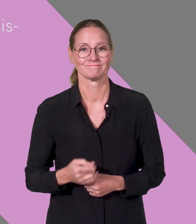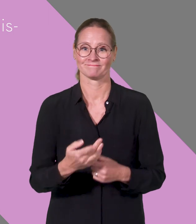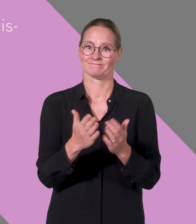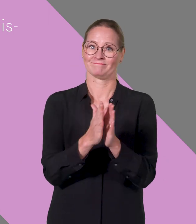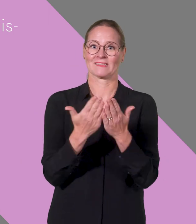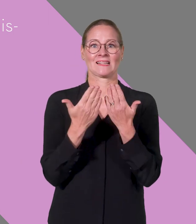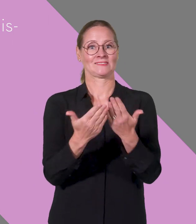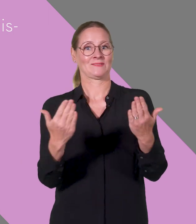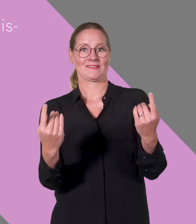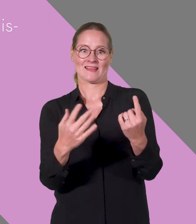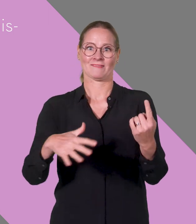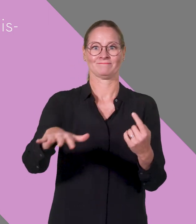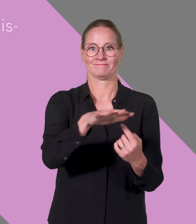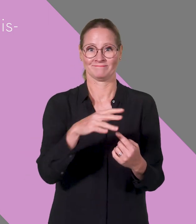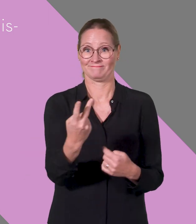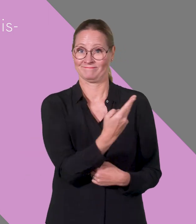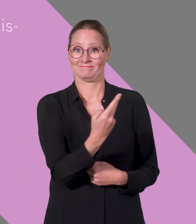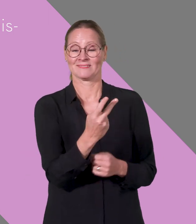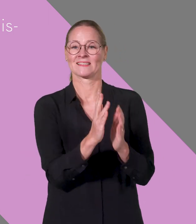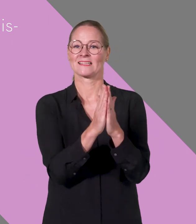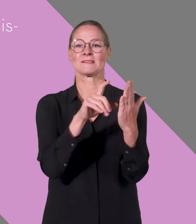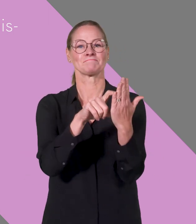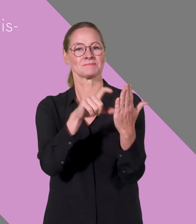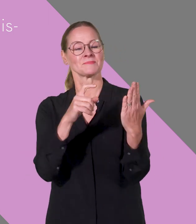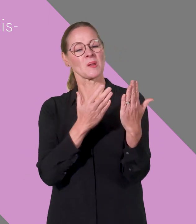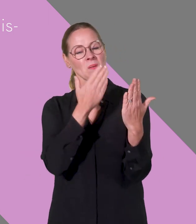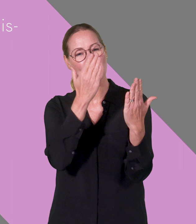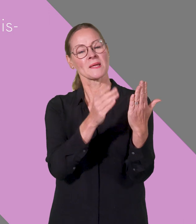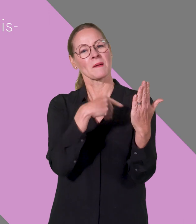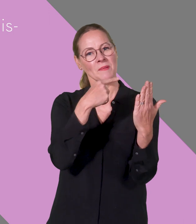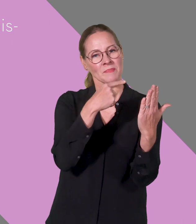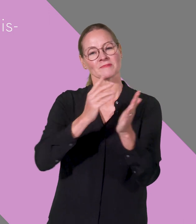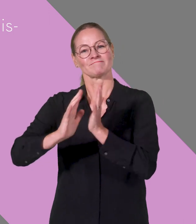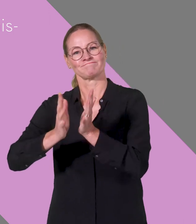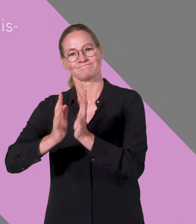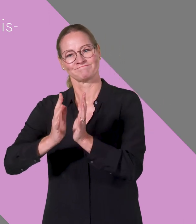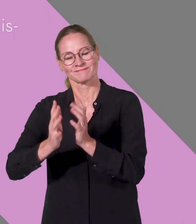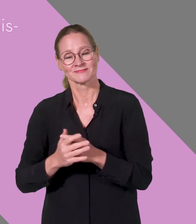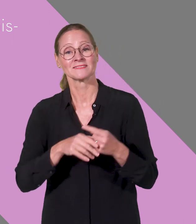Esittelytilaisuudessa parivaljakko luki otteen kirjasta, -